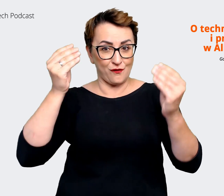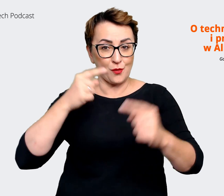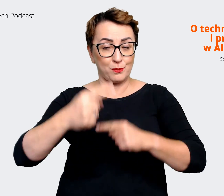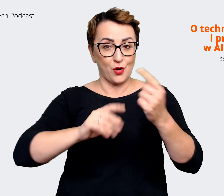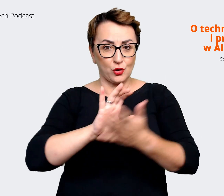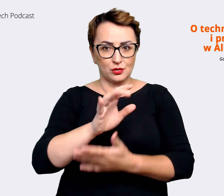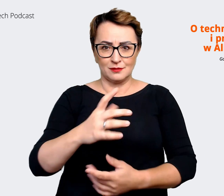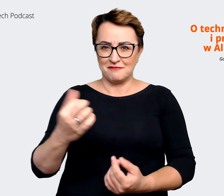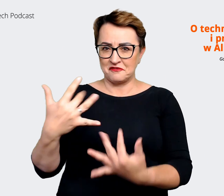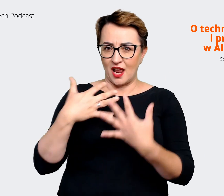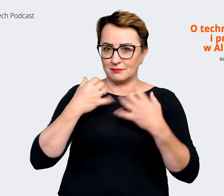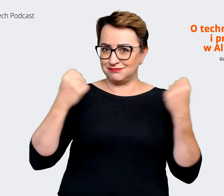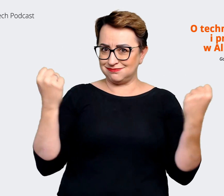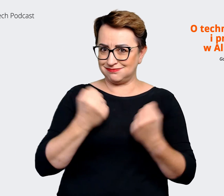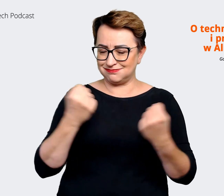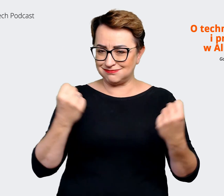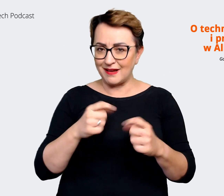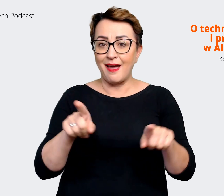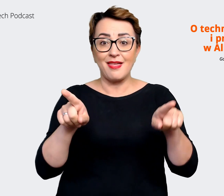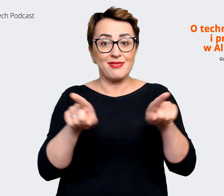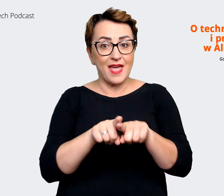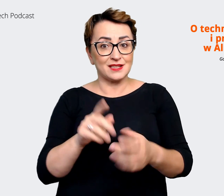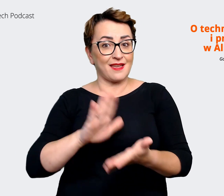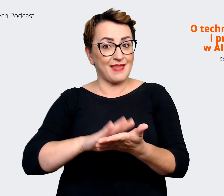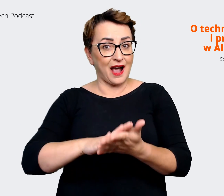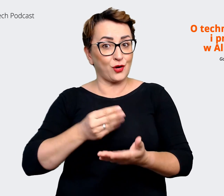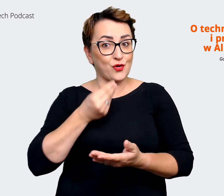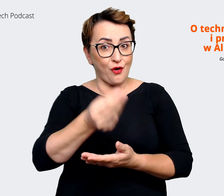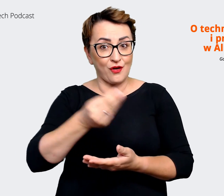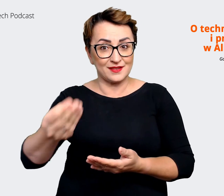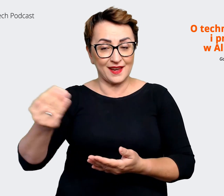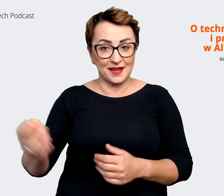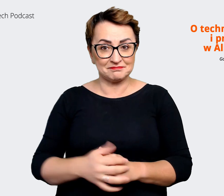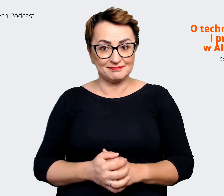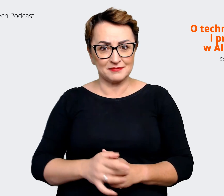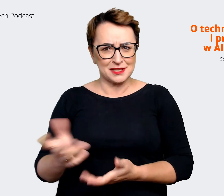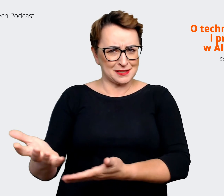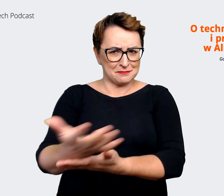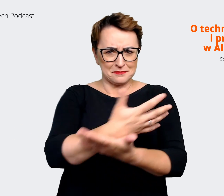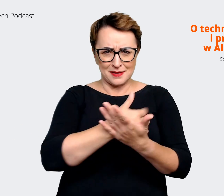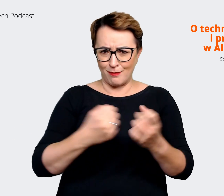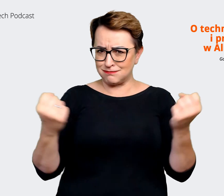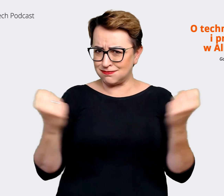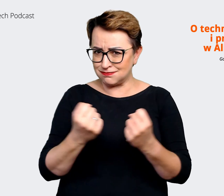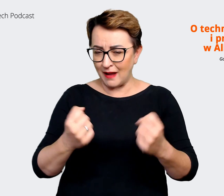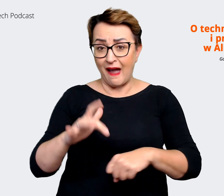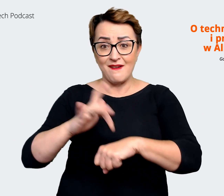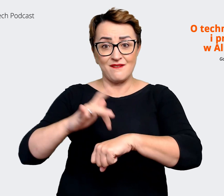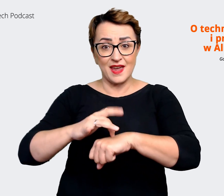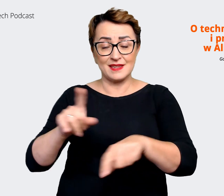ogromne wrażenie. Też w kontekście nagród, które zbieracie i w kontekście wyników, które mamy.